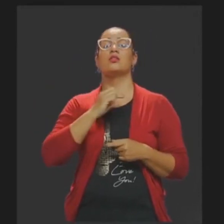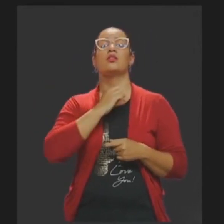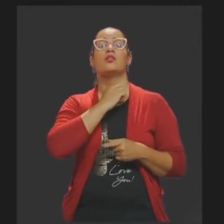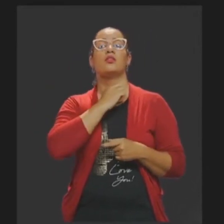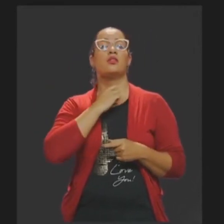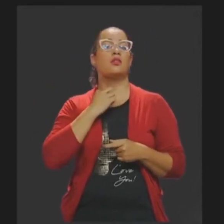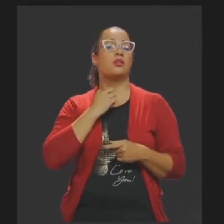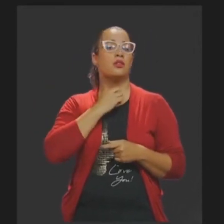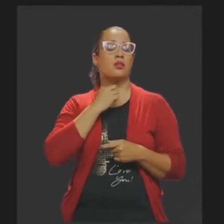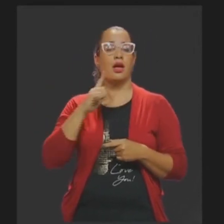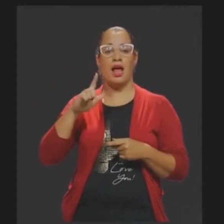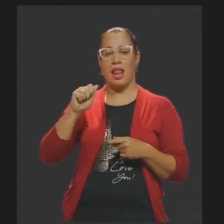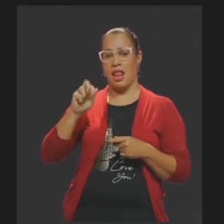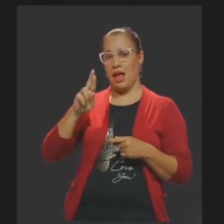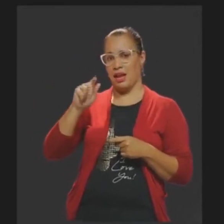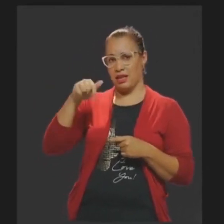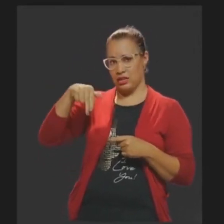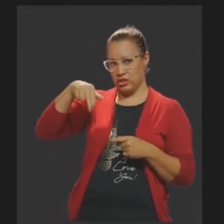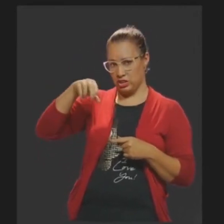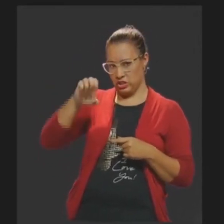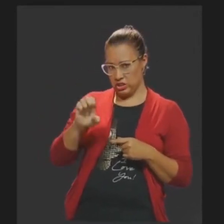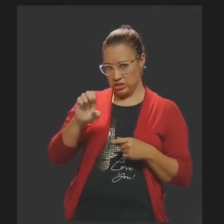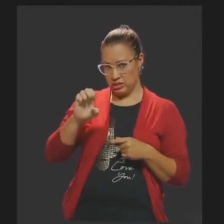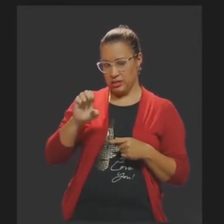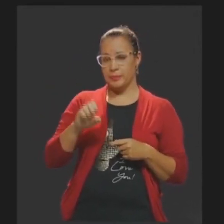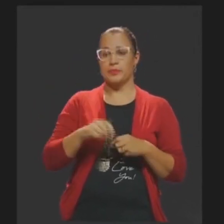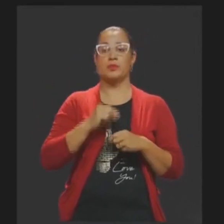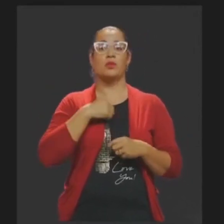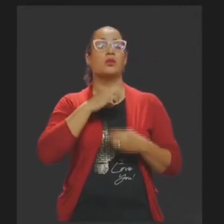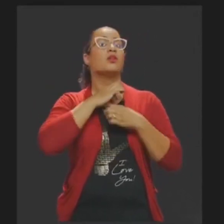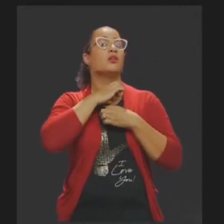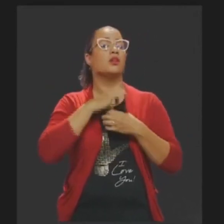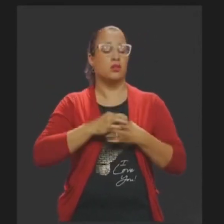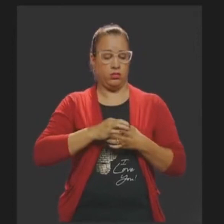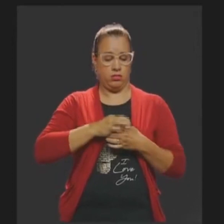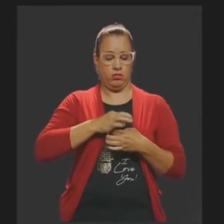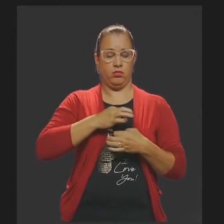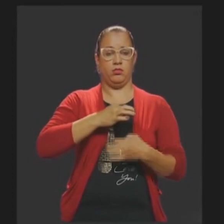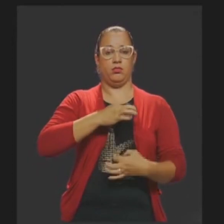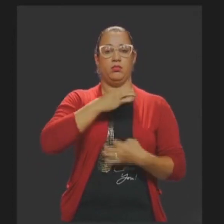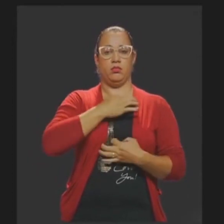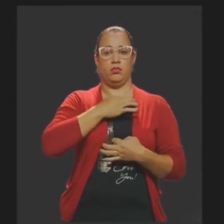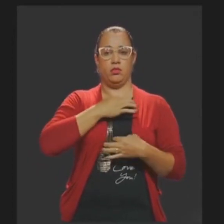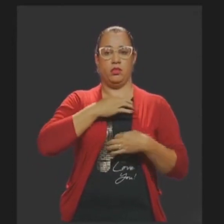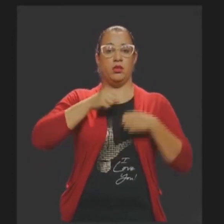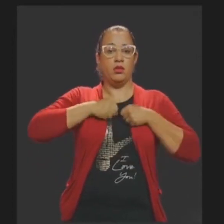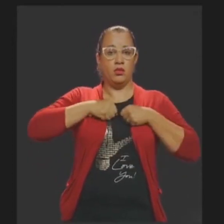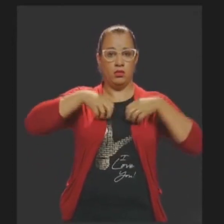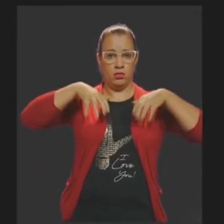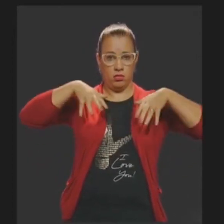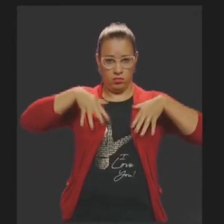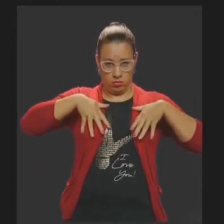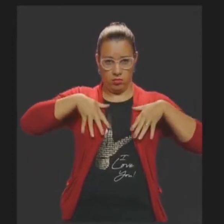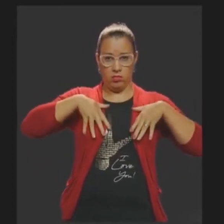laringe, traqueia, brônquios, ou seja, a traqueia se divide